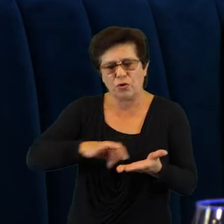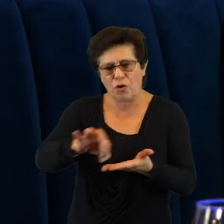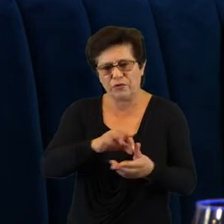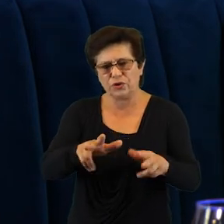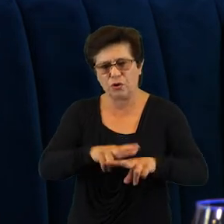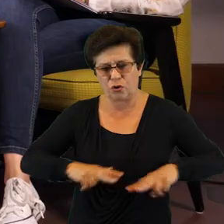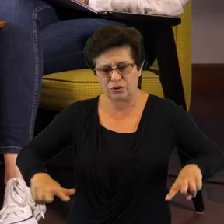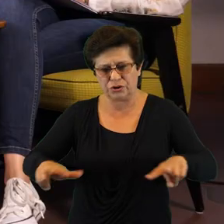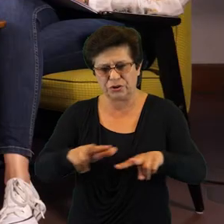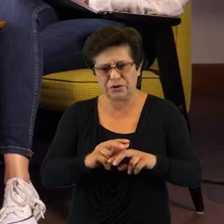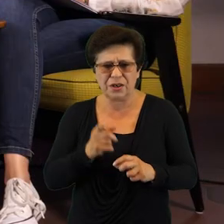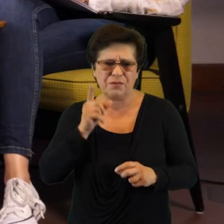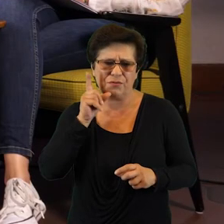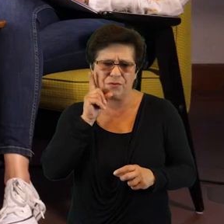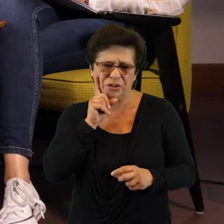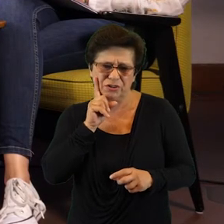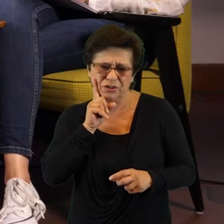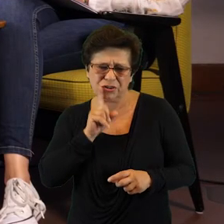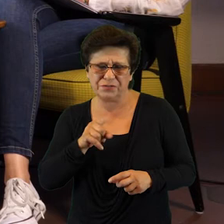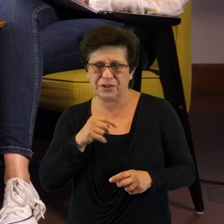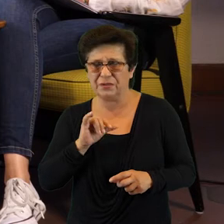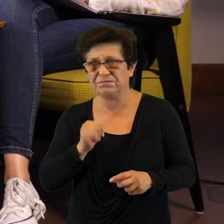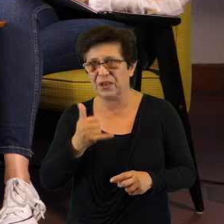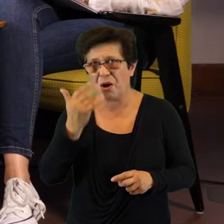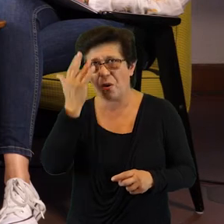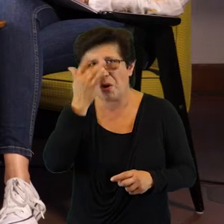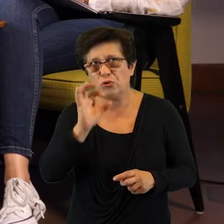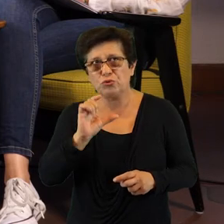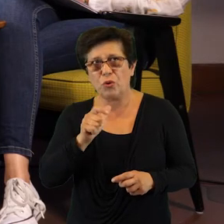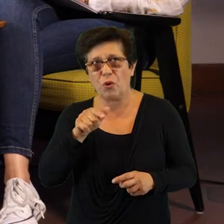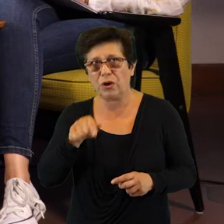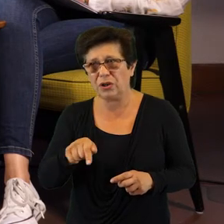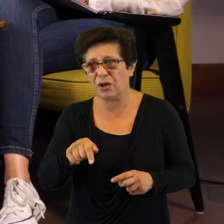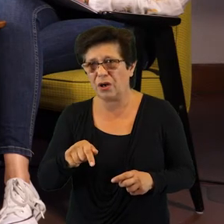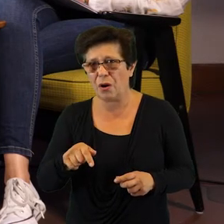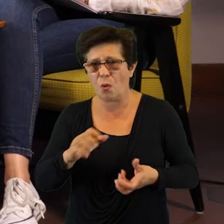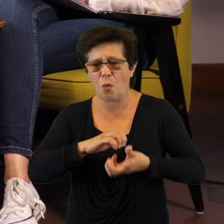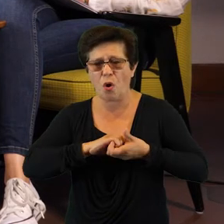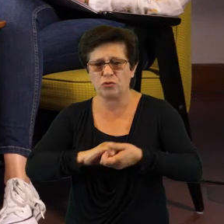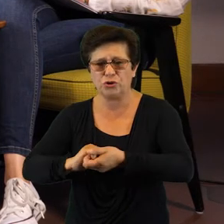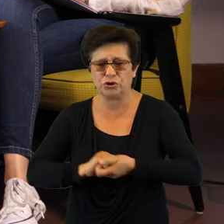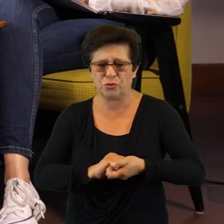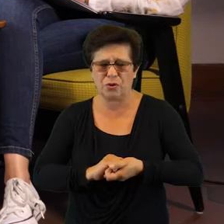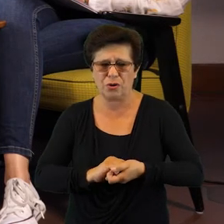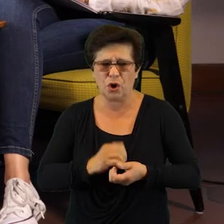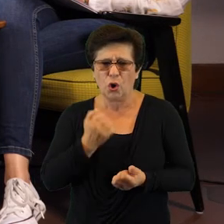I właściwie, jakbyśmy mieli się zastanowić, co ich łączyło? To jest to bardzo trudno uchwycić.